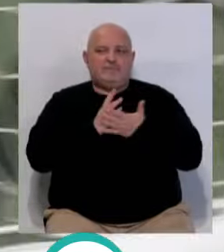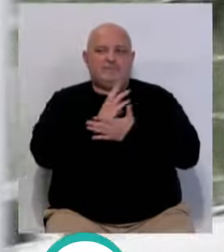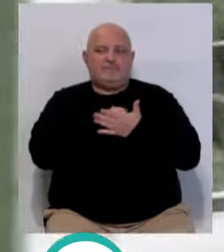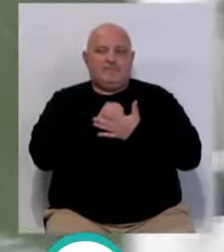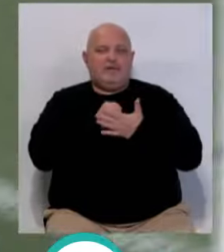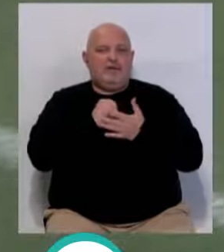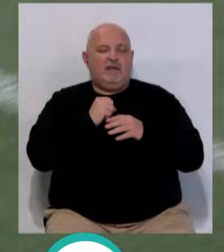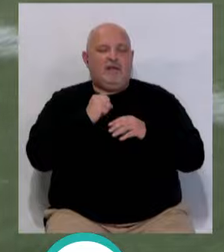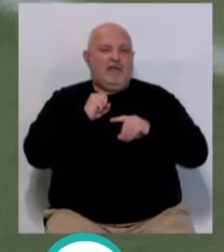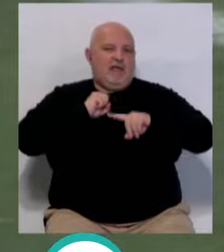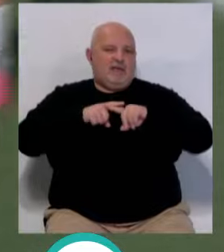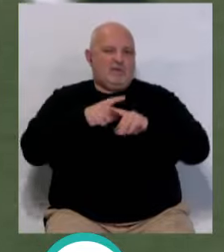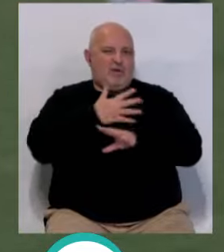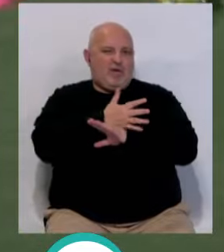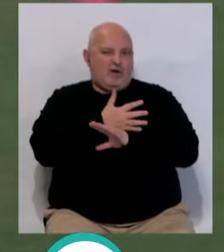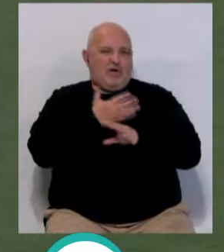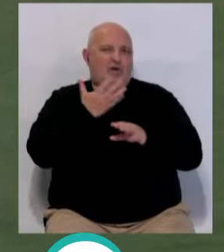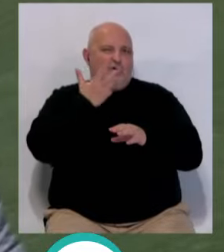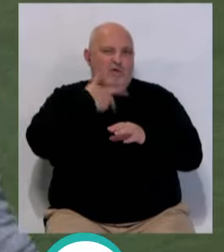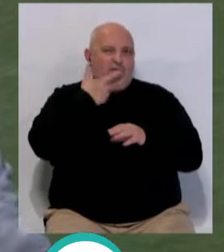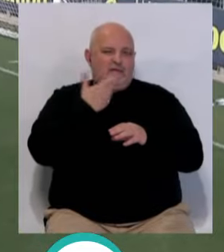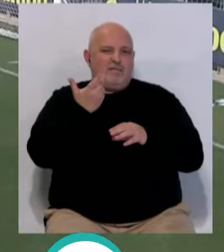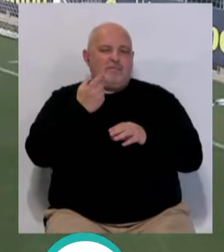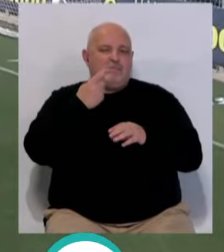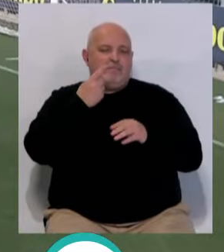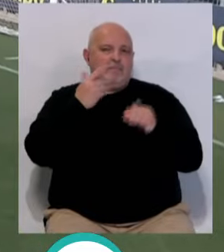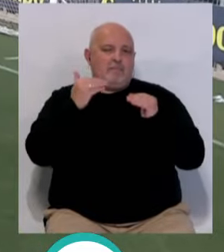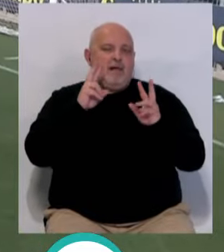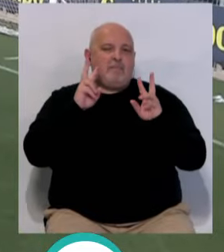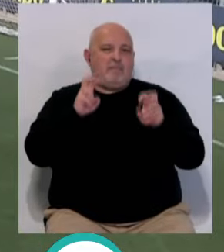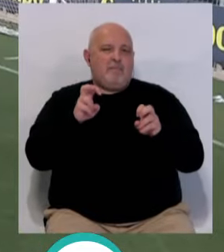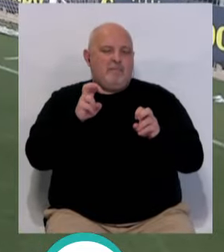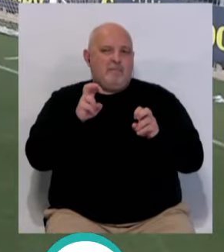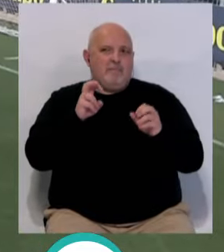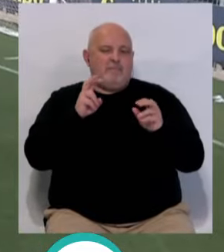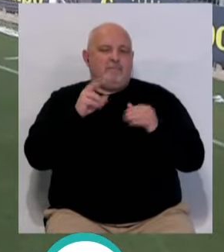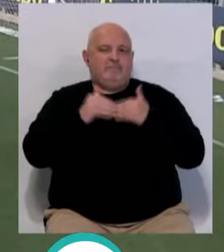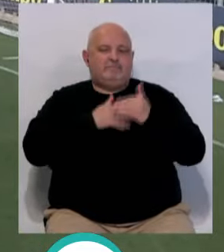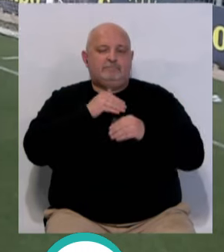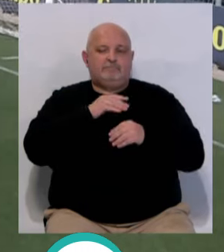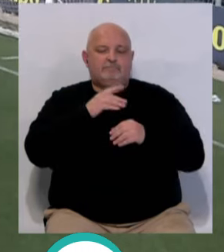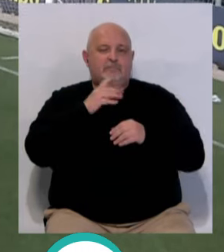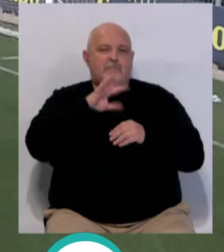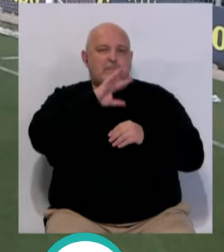sentados en un banquillo hemos tenido la mala al principio en nuestro inicios La mala costumbre de